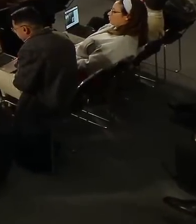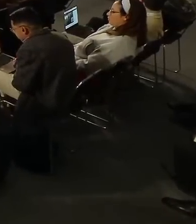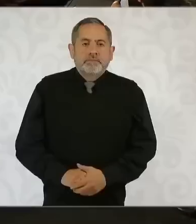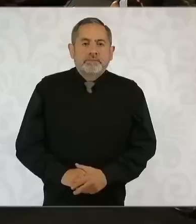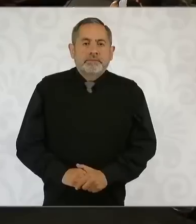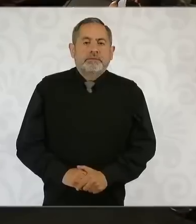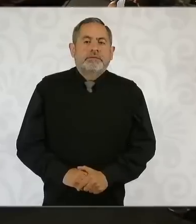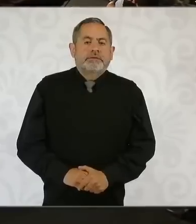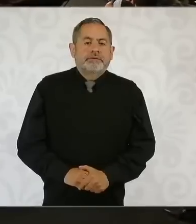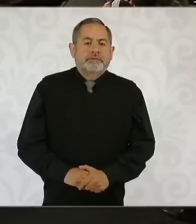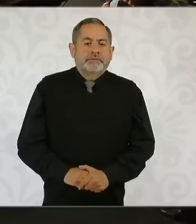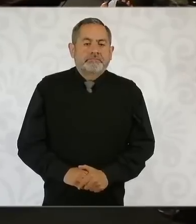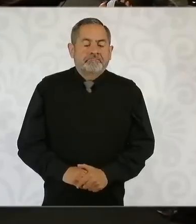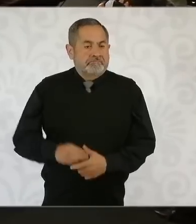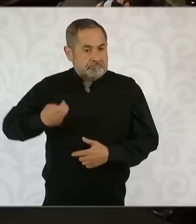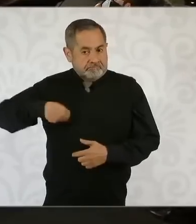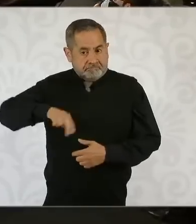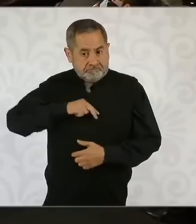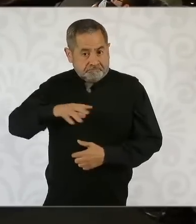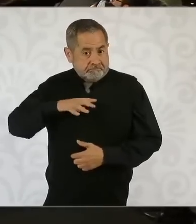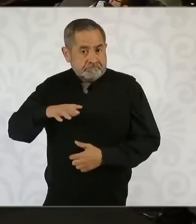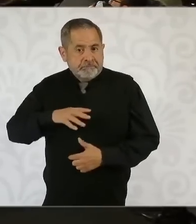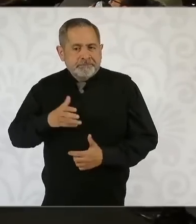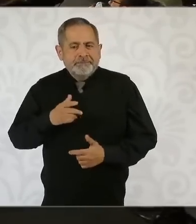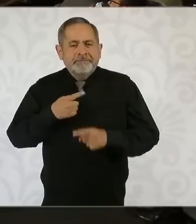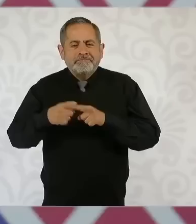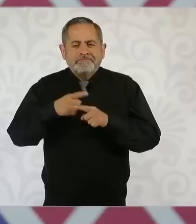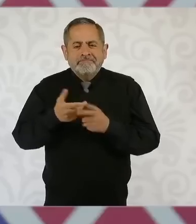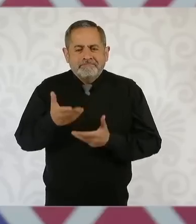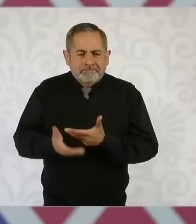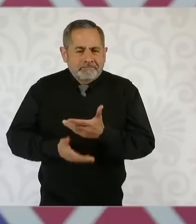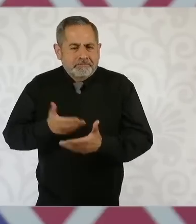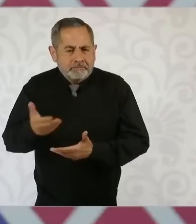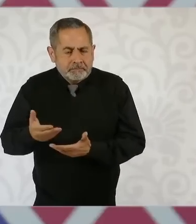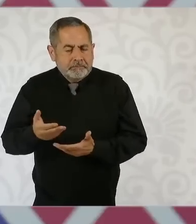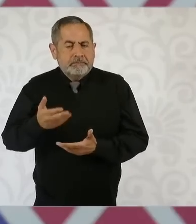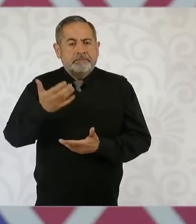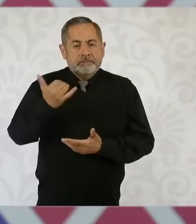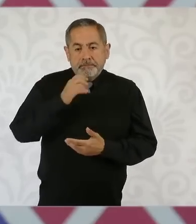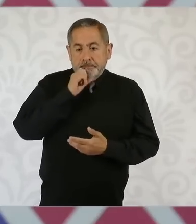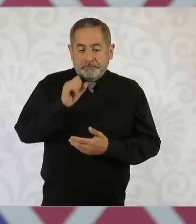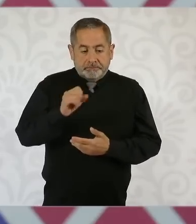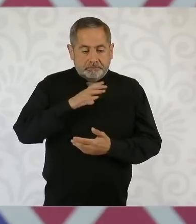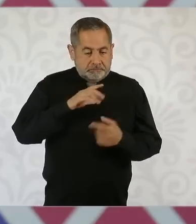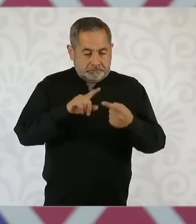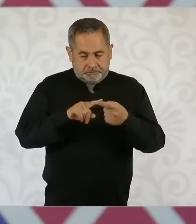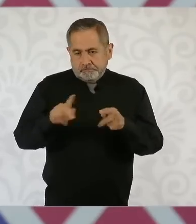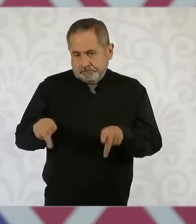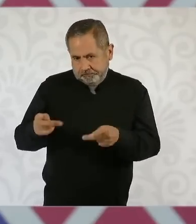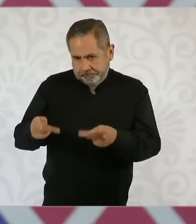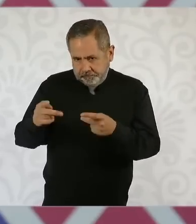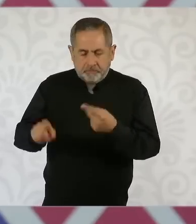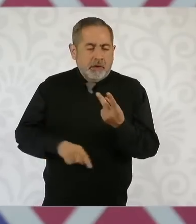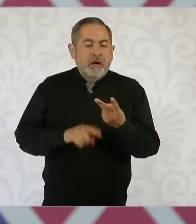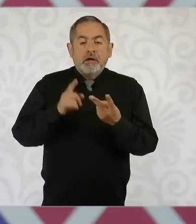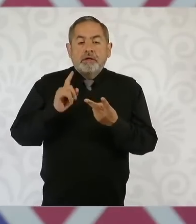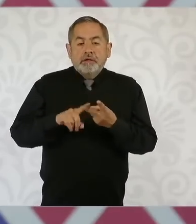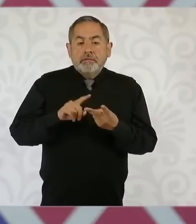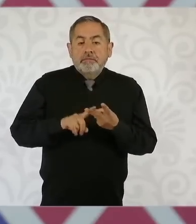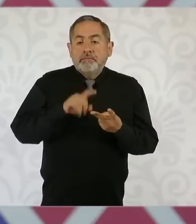solo productos y servicios también eh tenemos un segmento importante que es nuestros clientes de